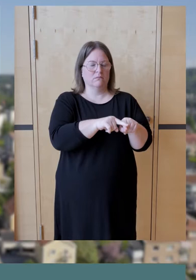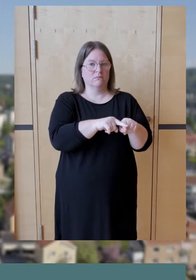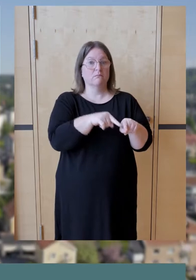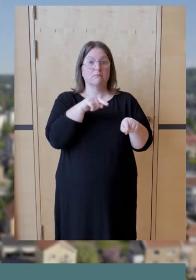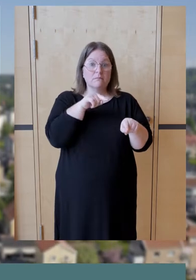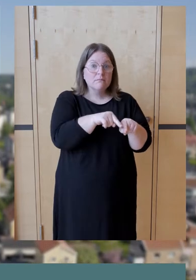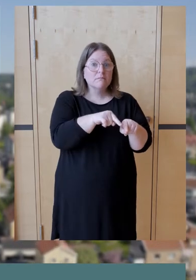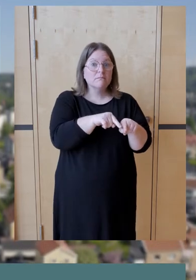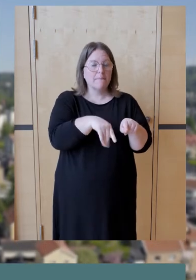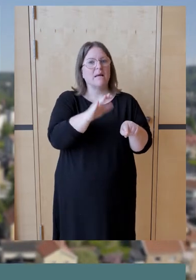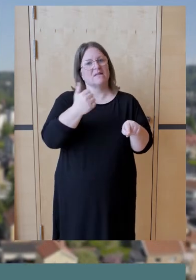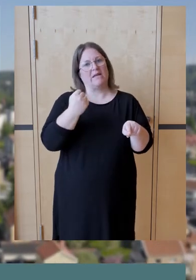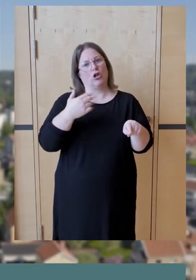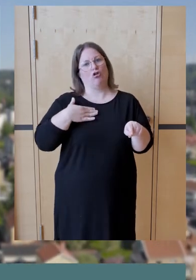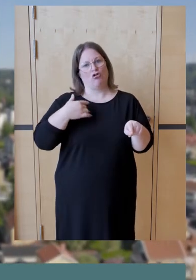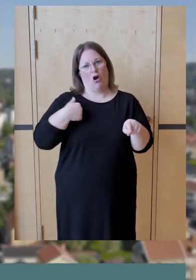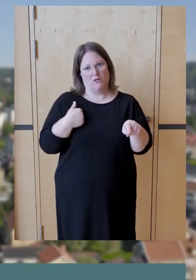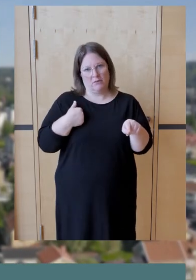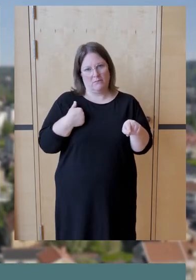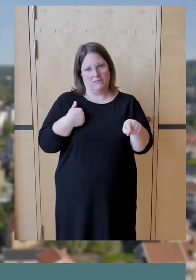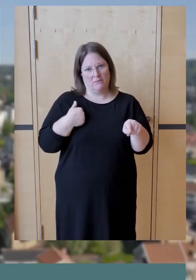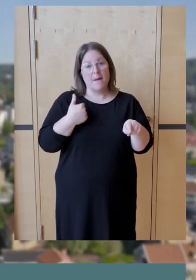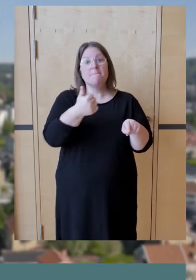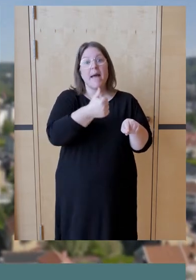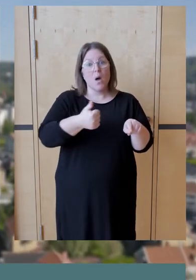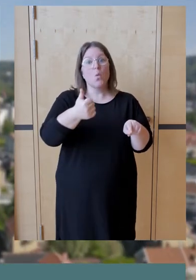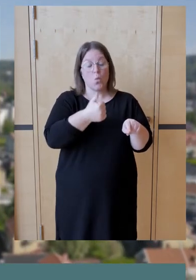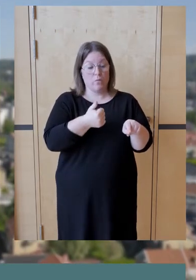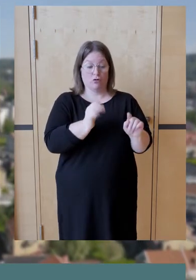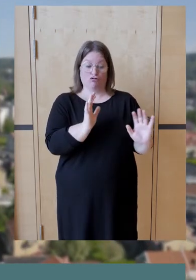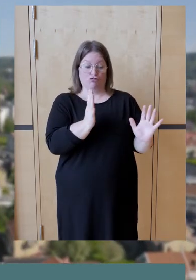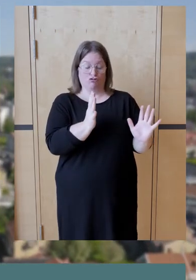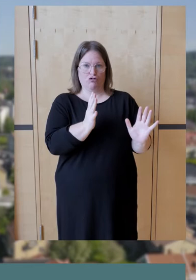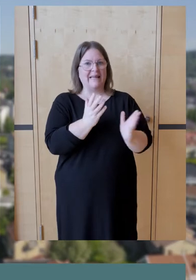Att behovet tillgodoses Inte att vi ropar och hur många platser som ska byggas